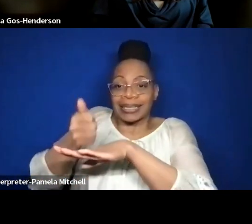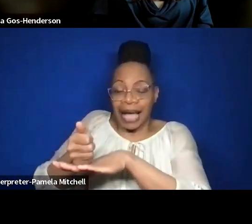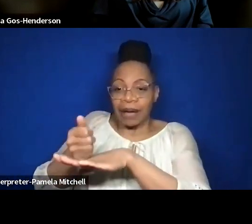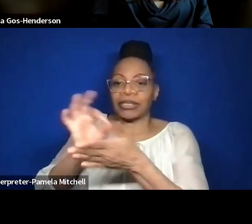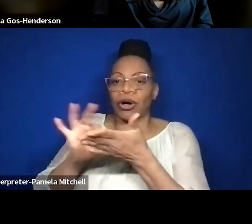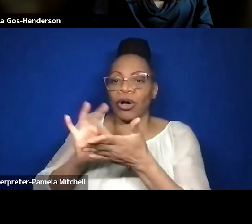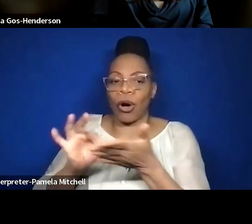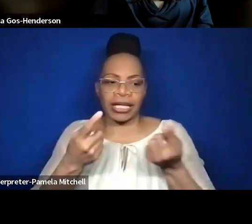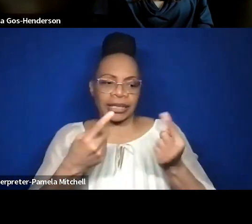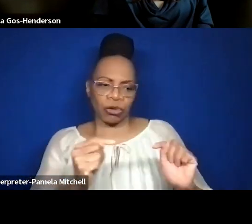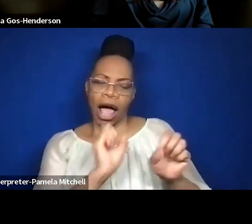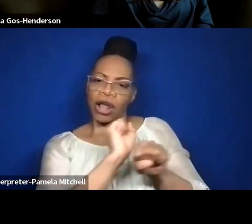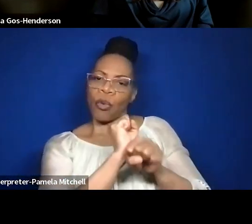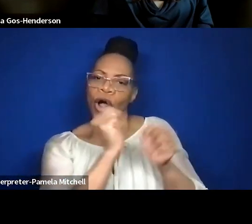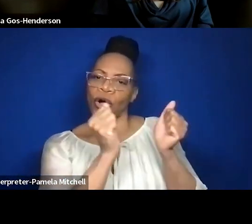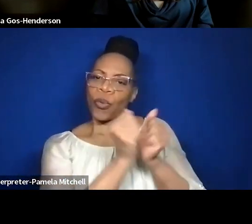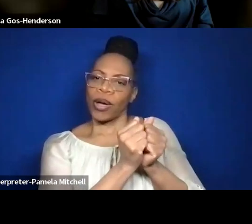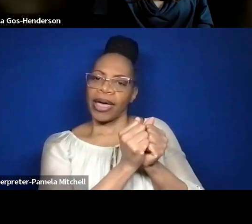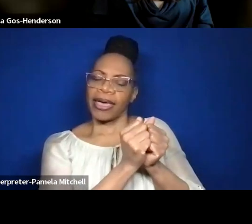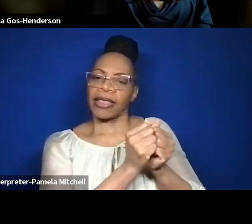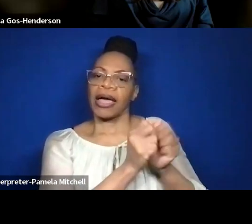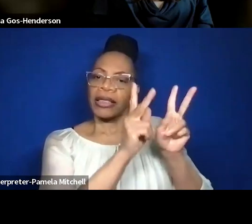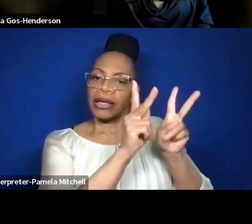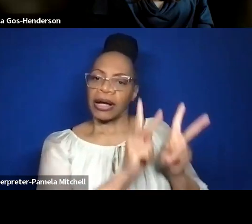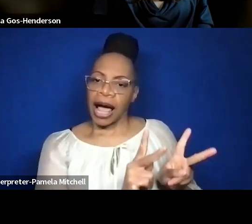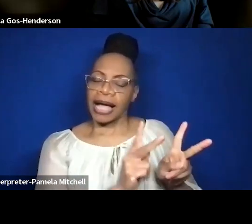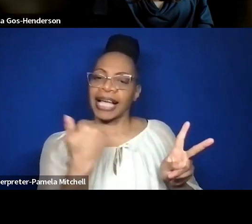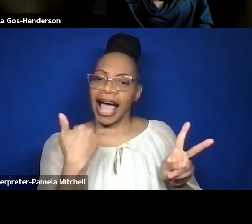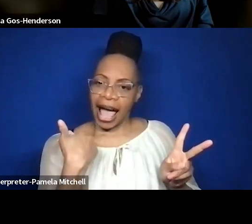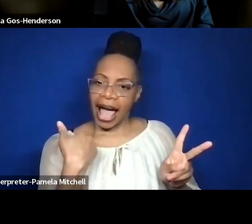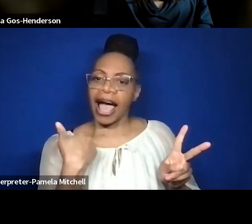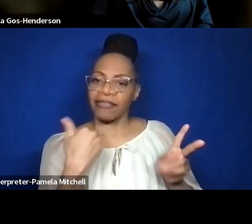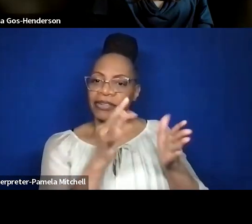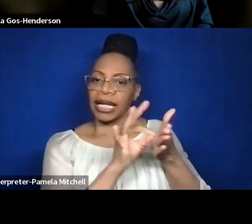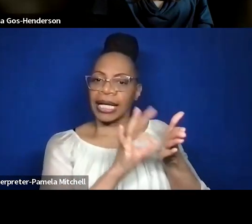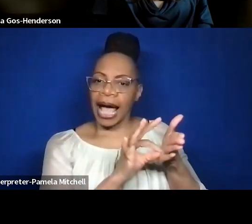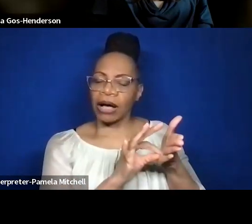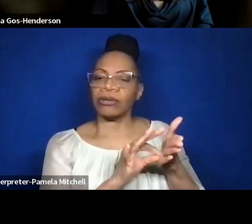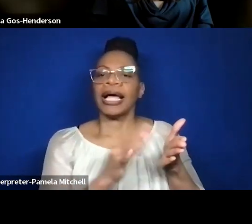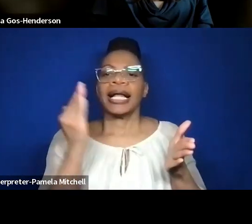para tratar de conseguir una cuenta establecida. Sé que como probablemente ya han escuchado cuando compartí la información,